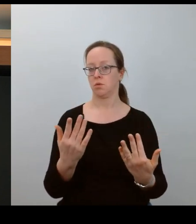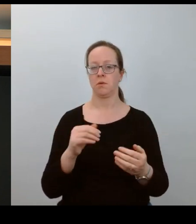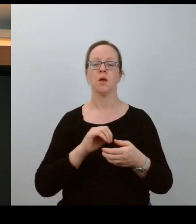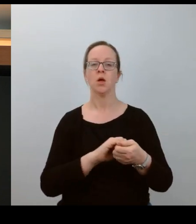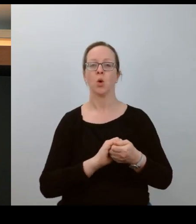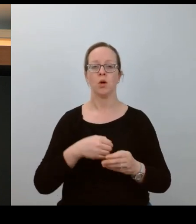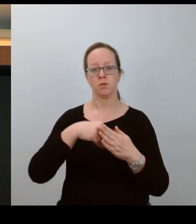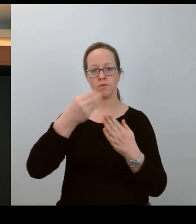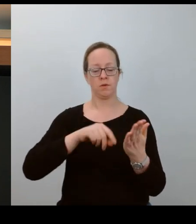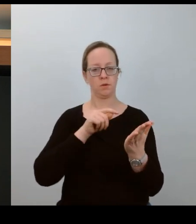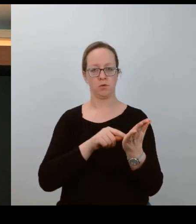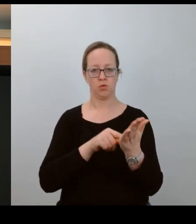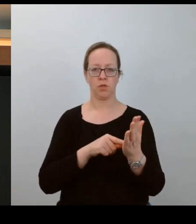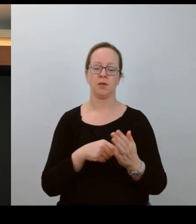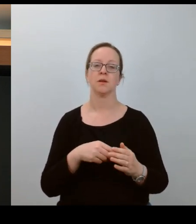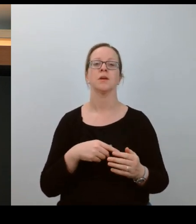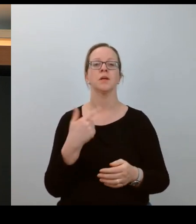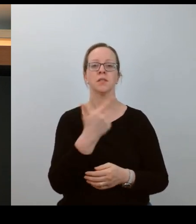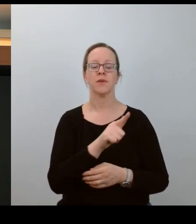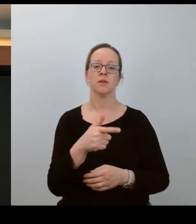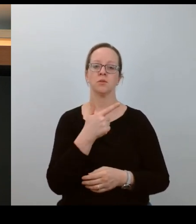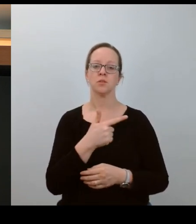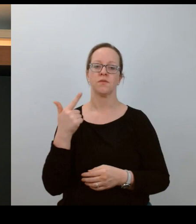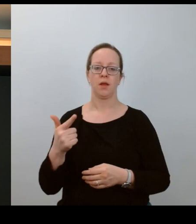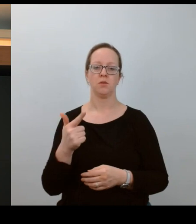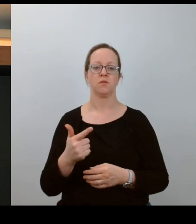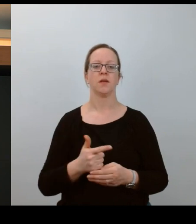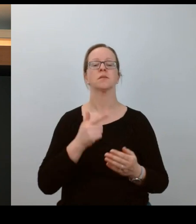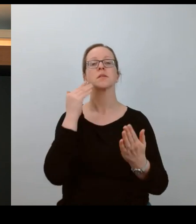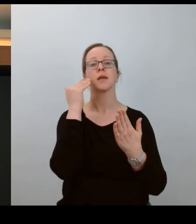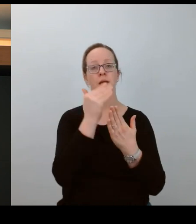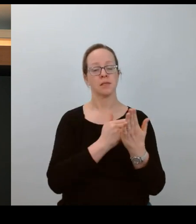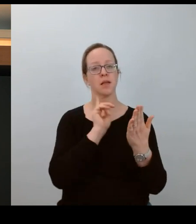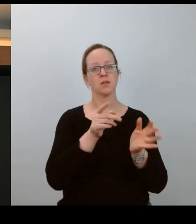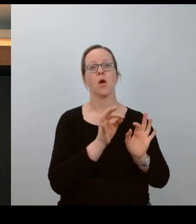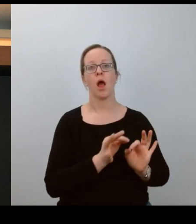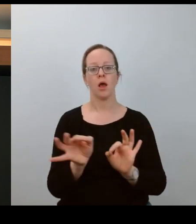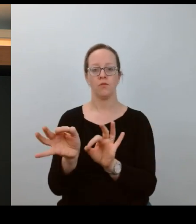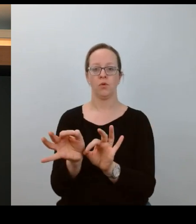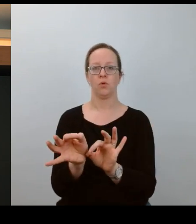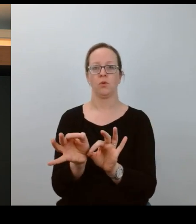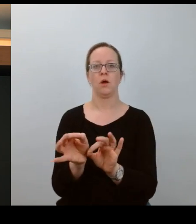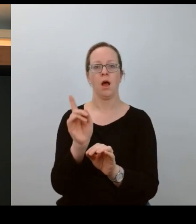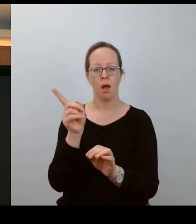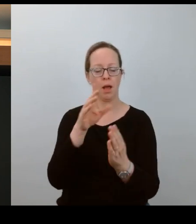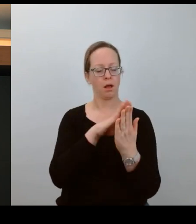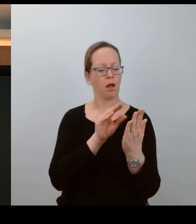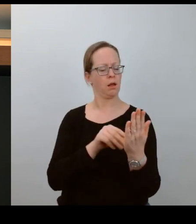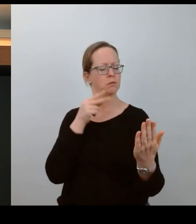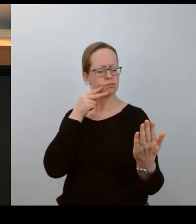Wieder einmal sehen wir, dass der Koalitionspapier nicht einmal das Papier wert ist, auf dem Sie das geschrieben haben.